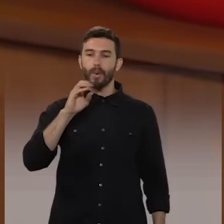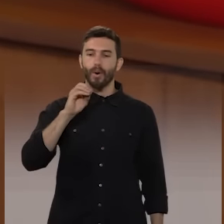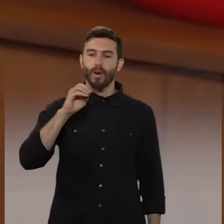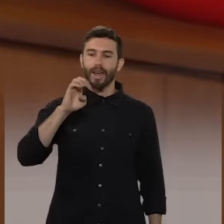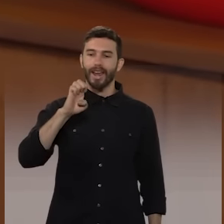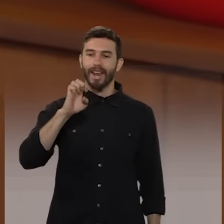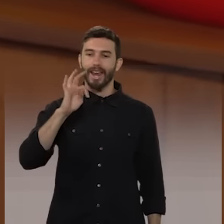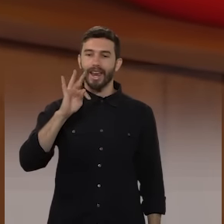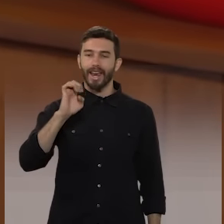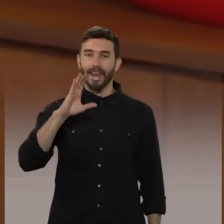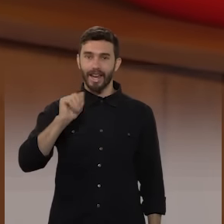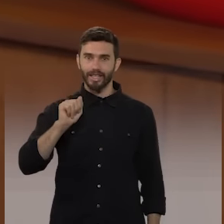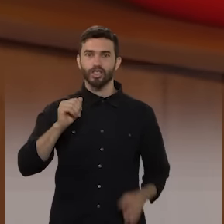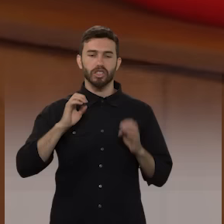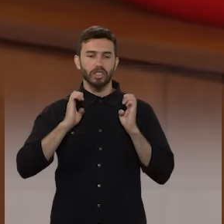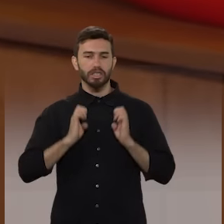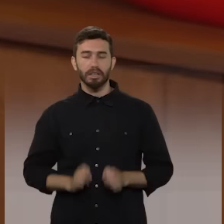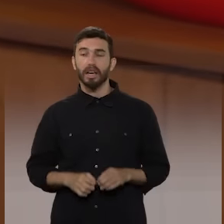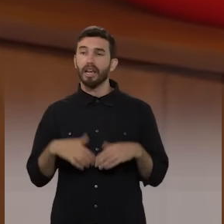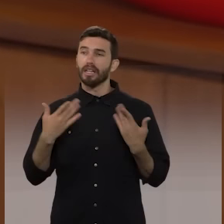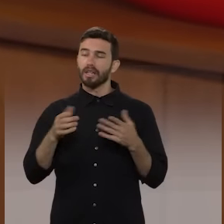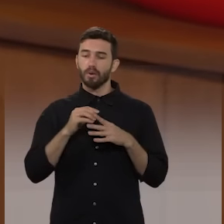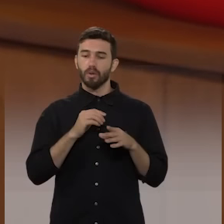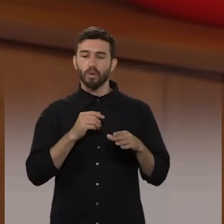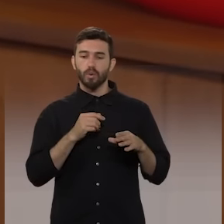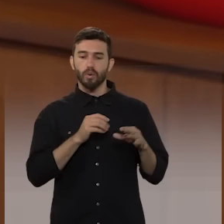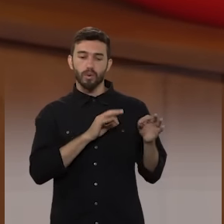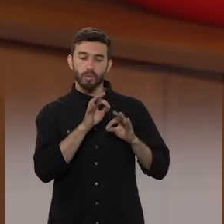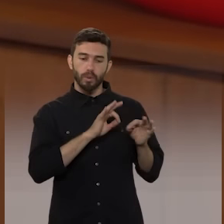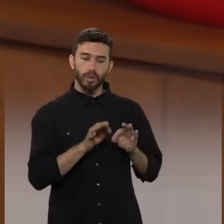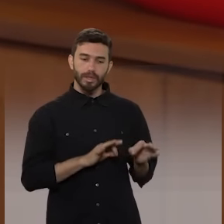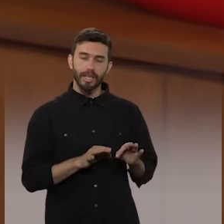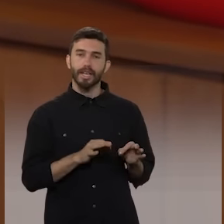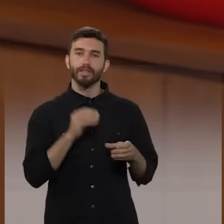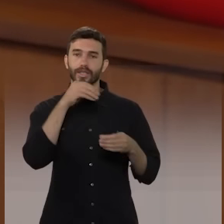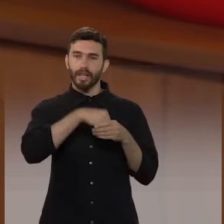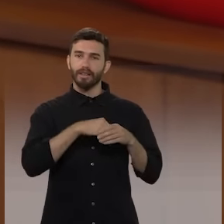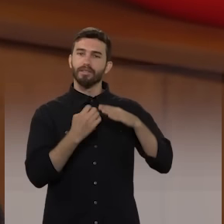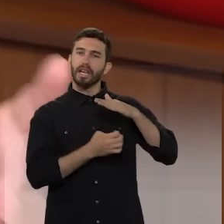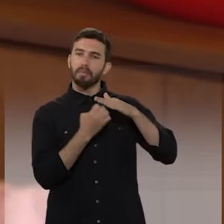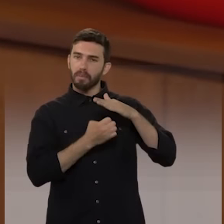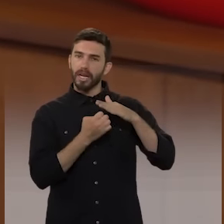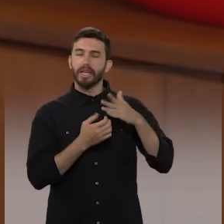governança, quanto à implementação dos processos dentro da empresa, é um programa que avalia a